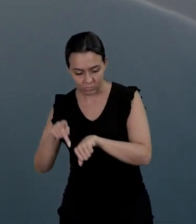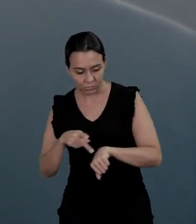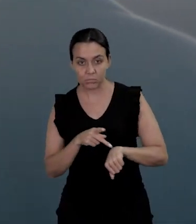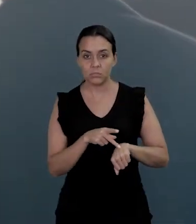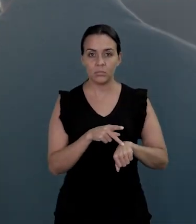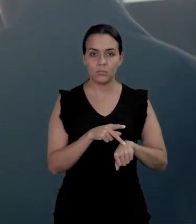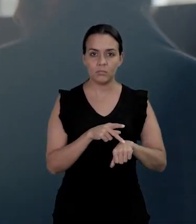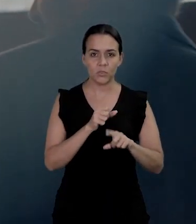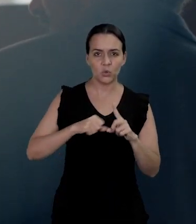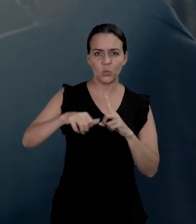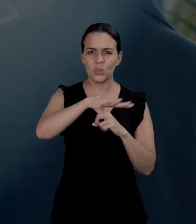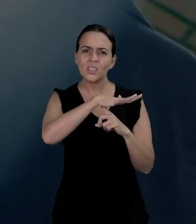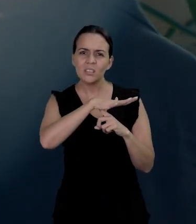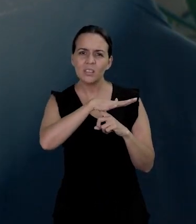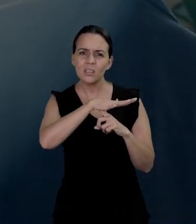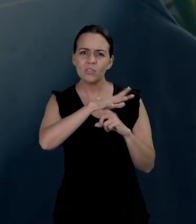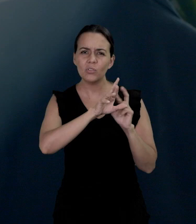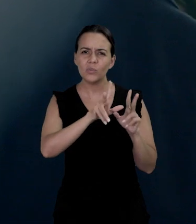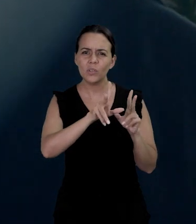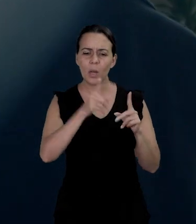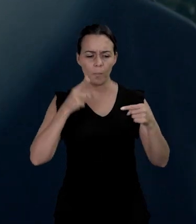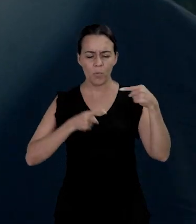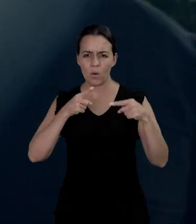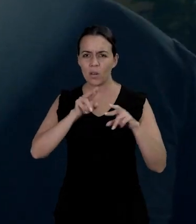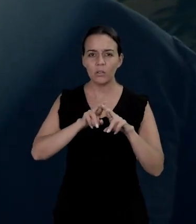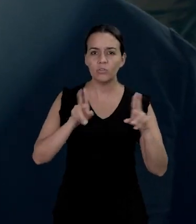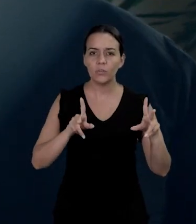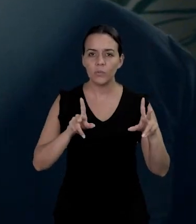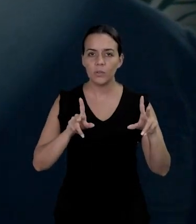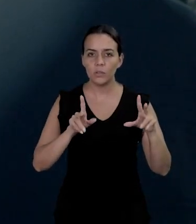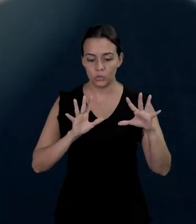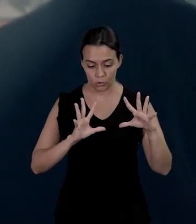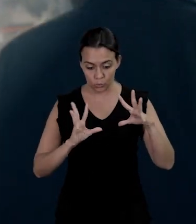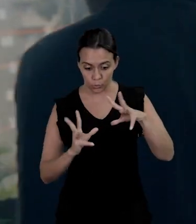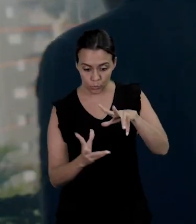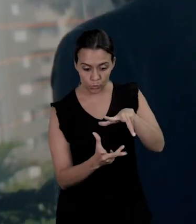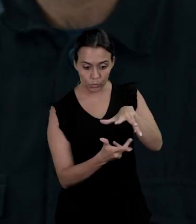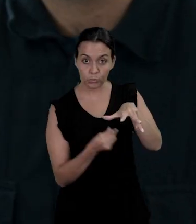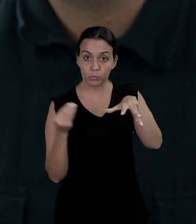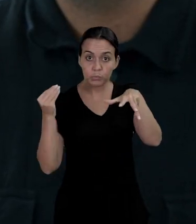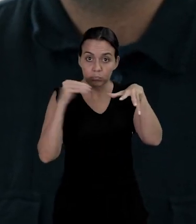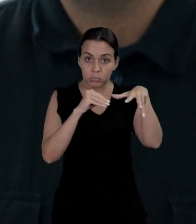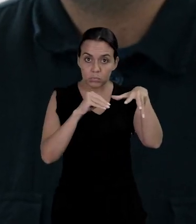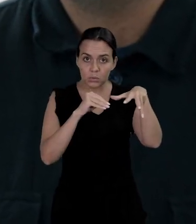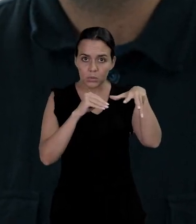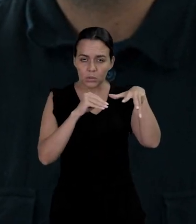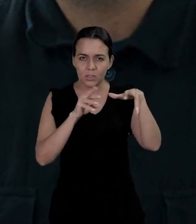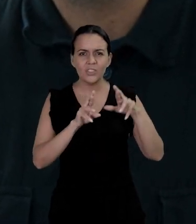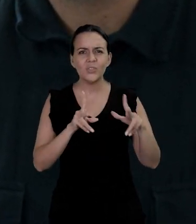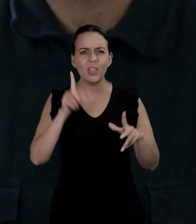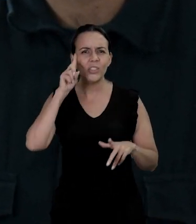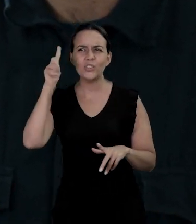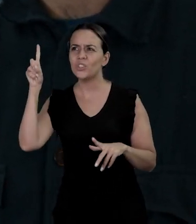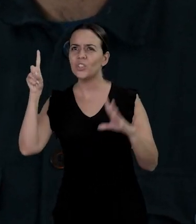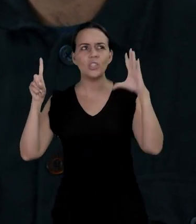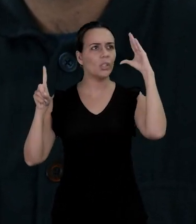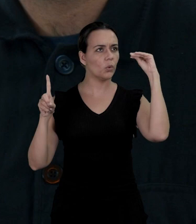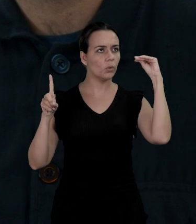diferenças sociais, diferenças políticas, Nem com a distinção entre o dia e a noite,